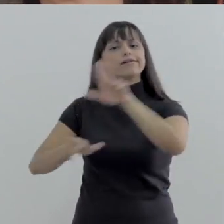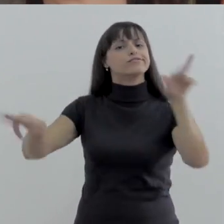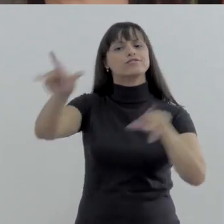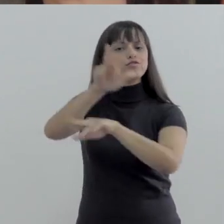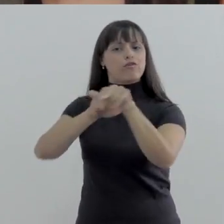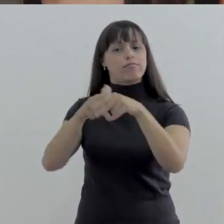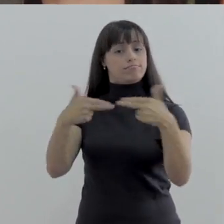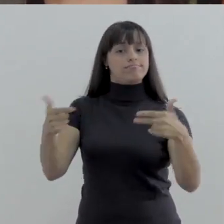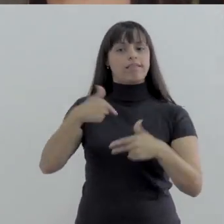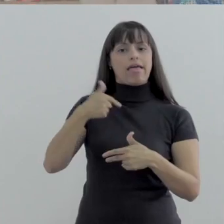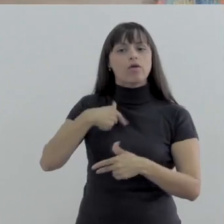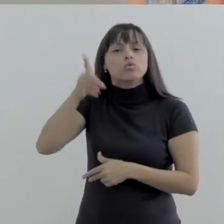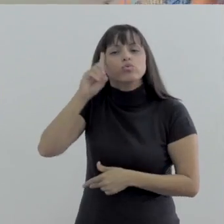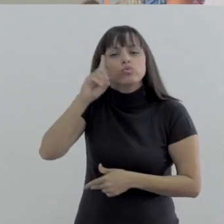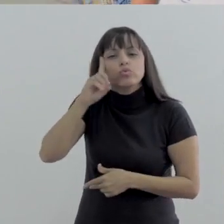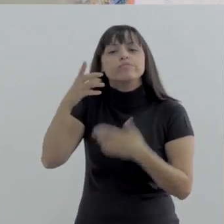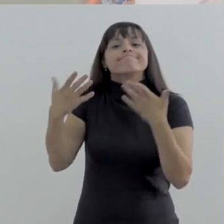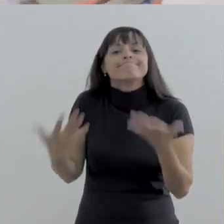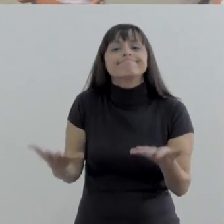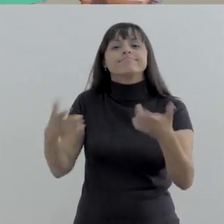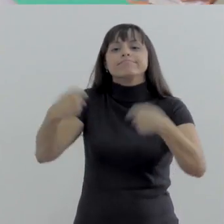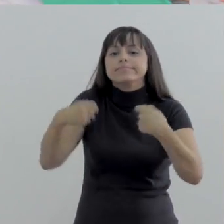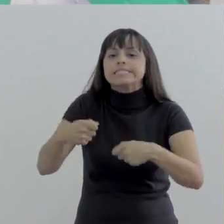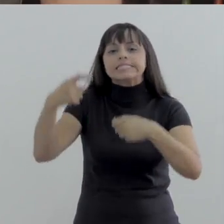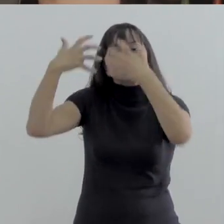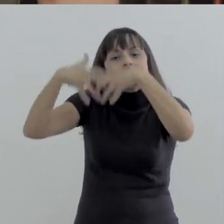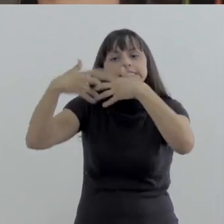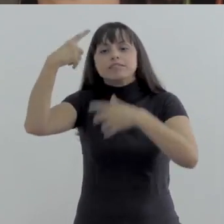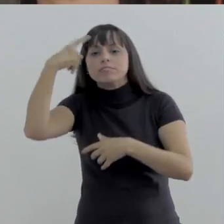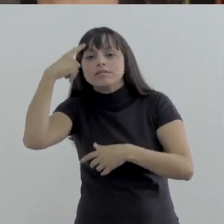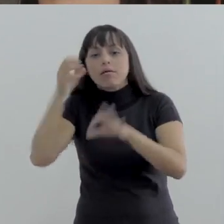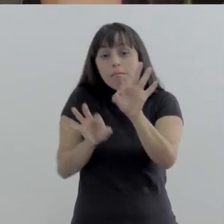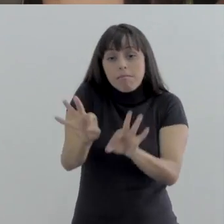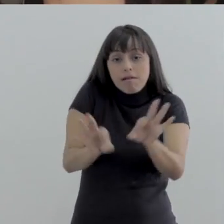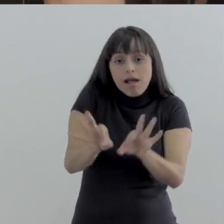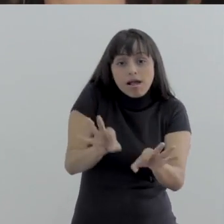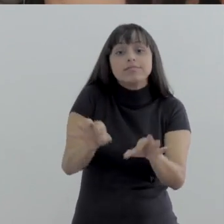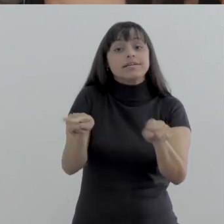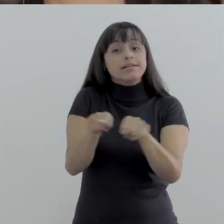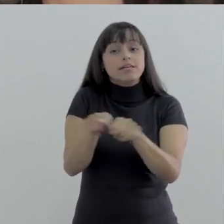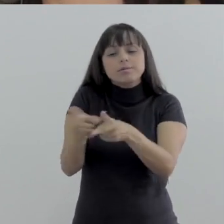fazendo aquilo que pra mim, todos os dias eu tenho que estar pensando, planejando e vendo de que jeito